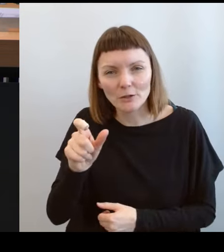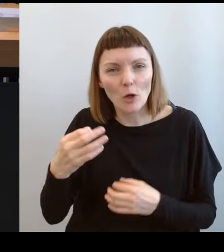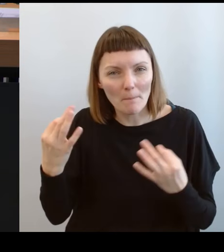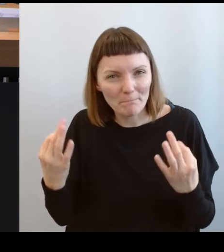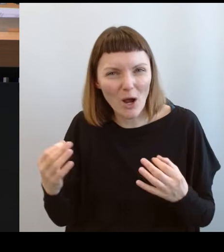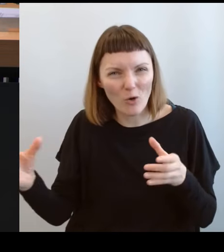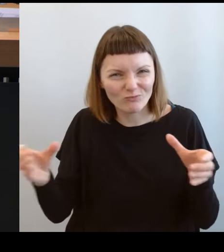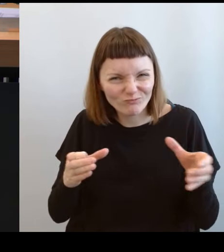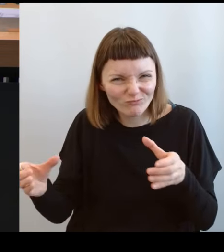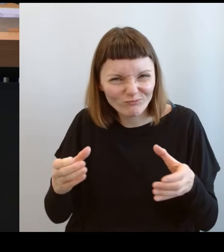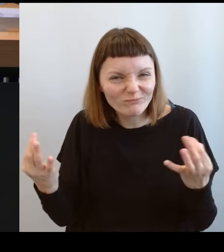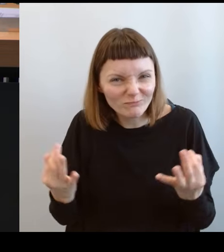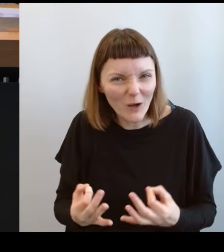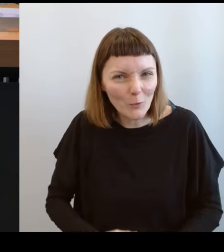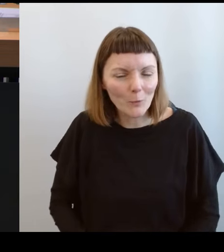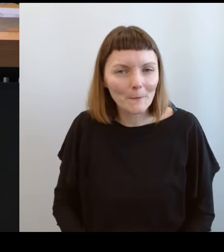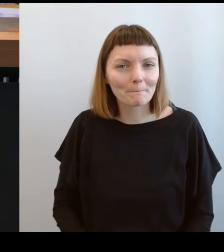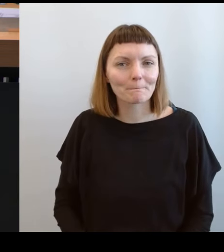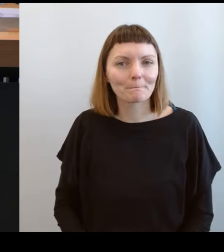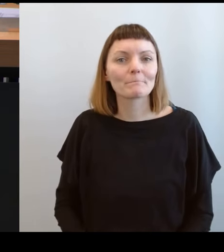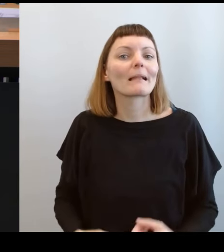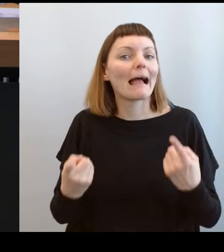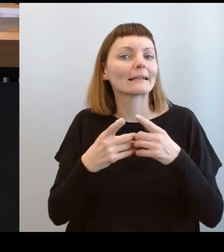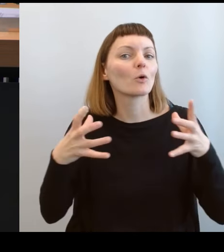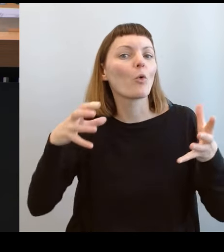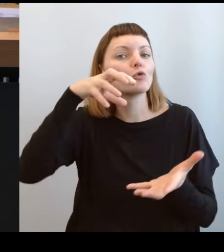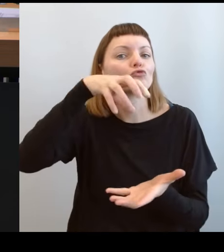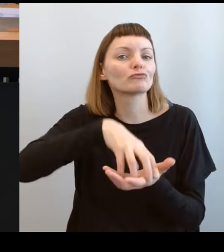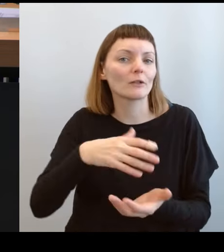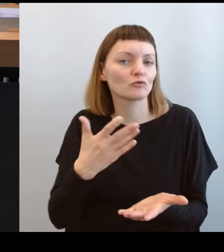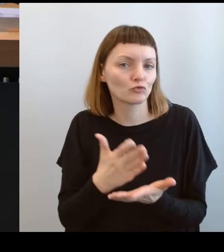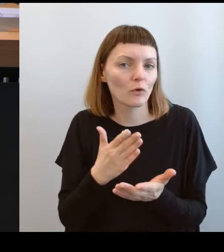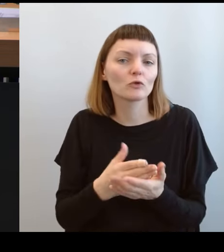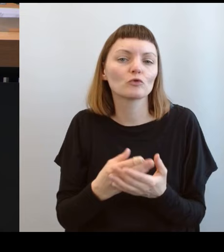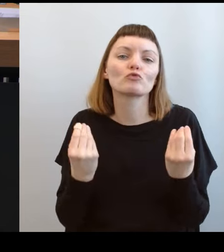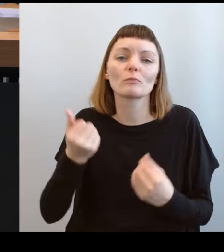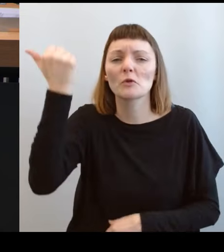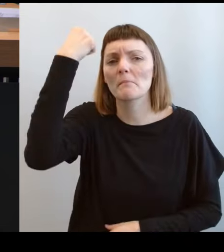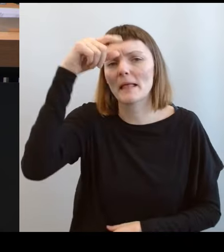Berlin ist halt Berlin, kommt ein bisschen später. Das ist schade, denn gerade die Städte, wo AzubiWerke schon